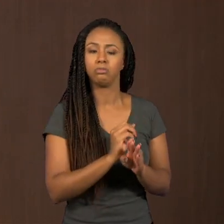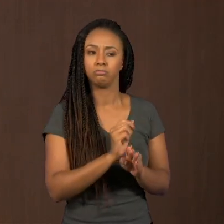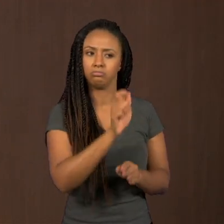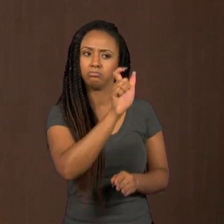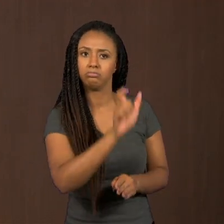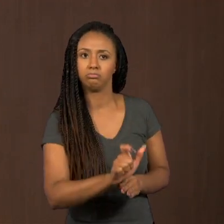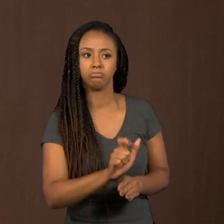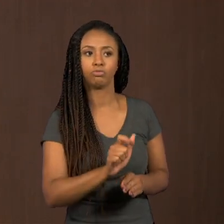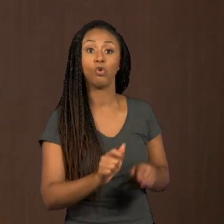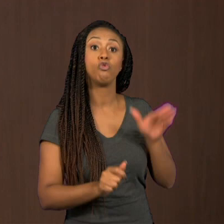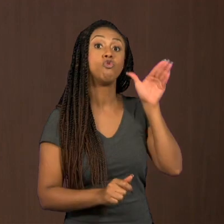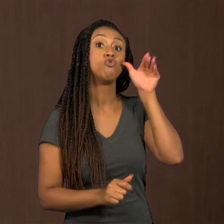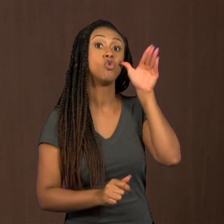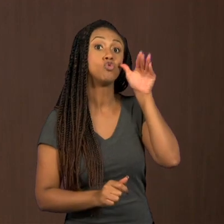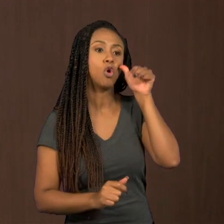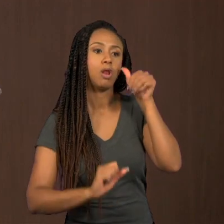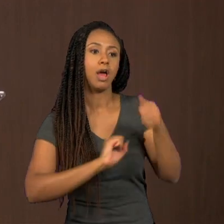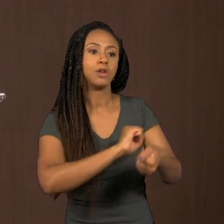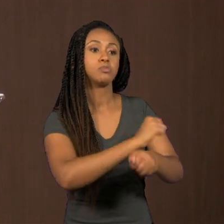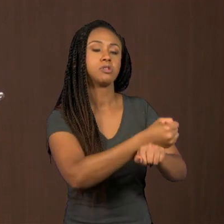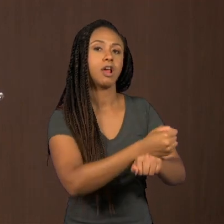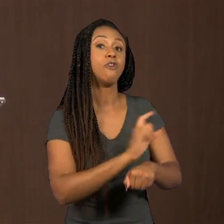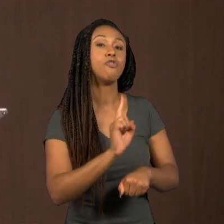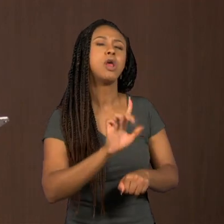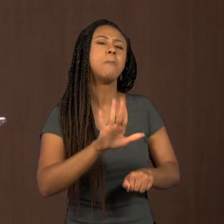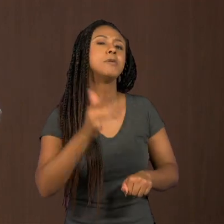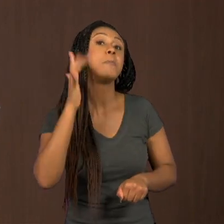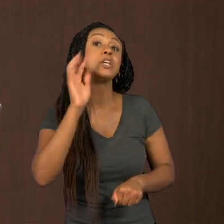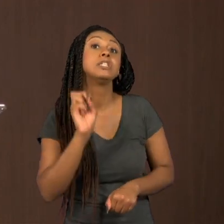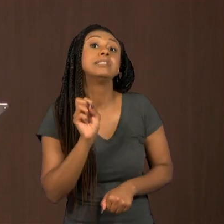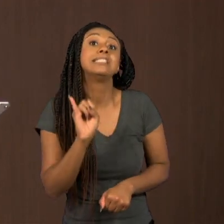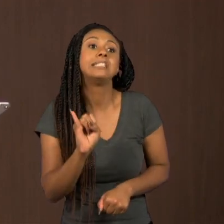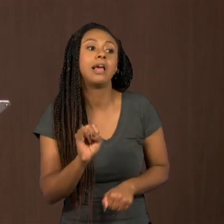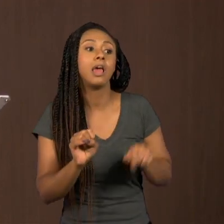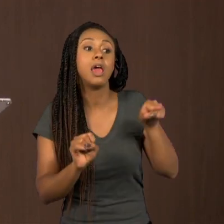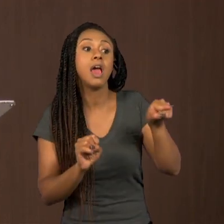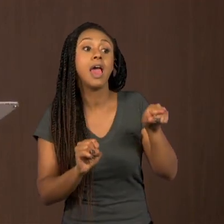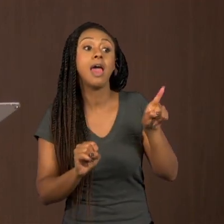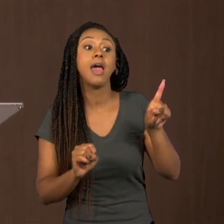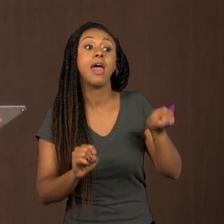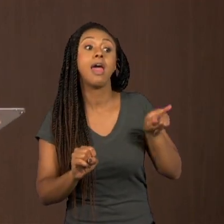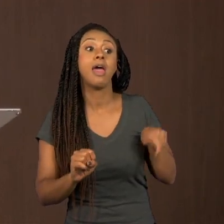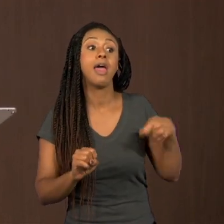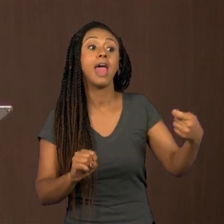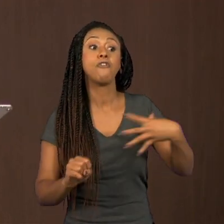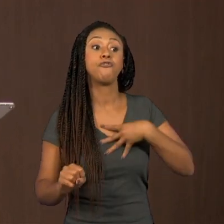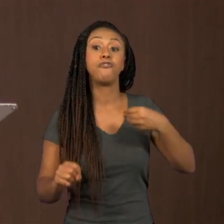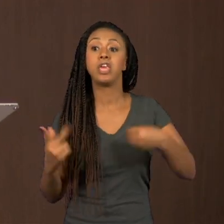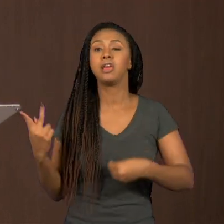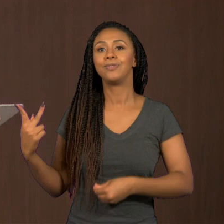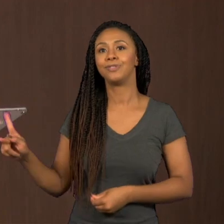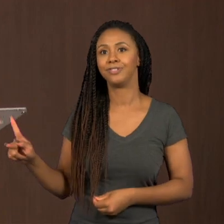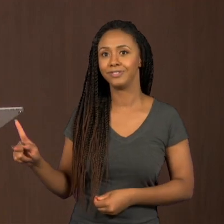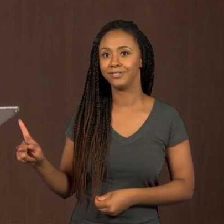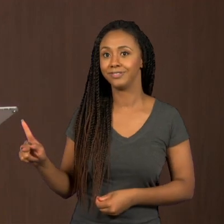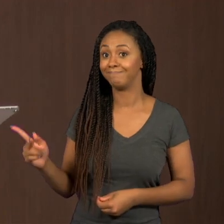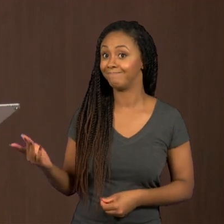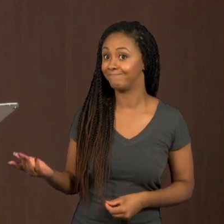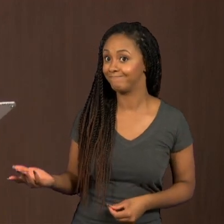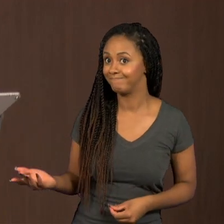FAZENDA, MAS UM FILHO DA CASA-GRANDE, ENTÃO UM FILHO DA ELITE SOCIOECONÔMICA, UM FILHO SEU, POR